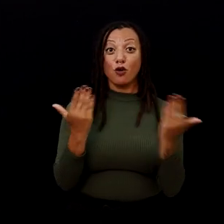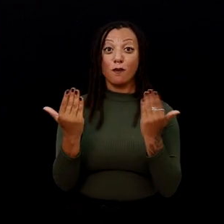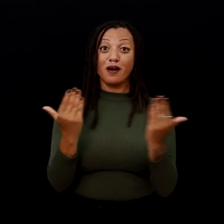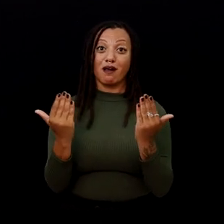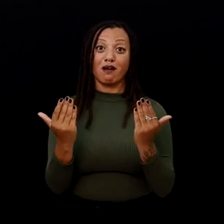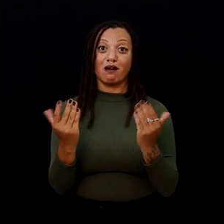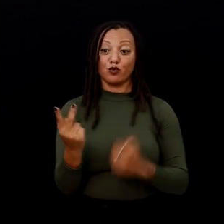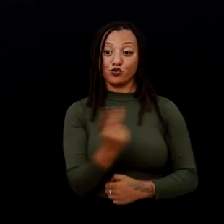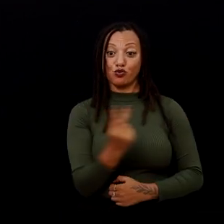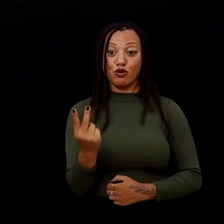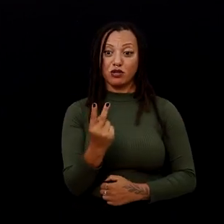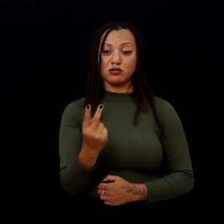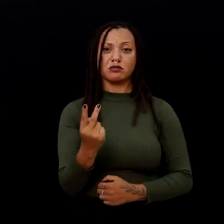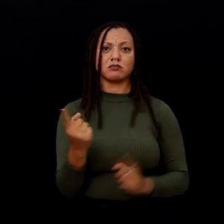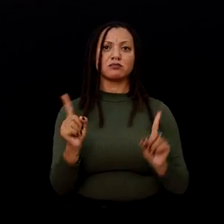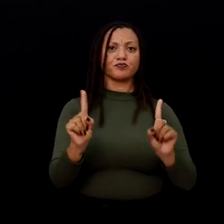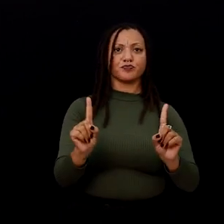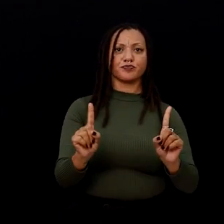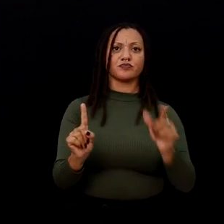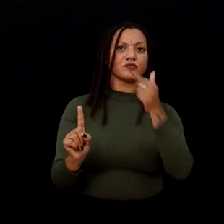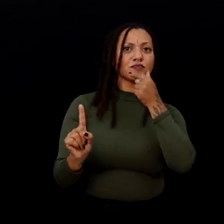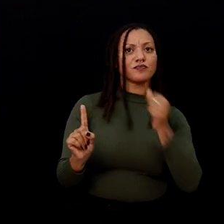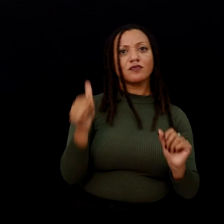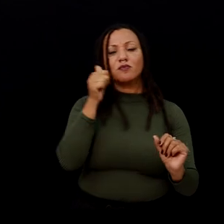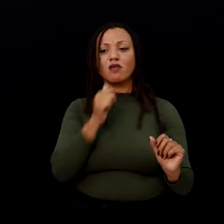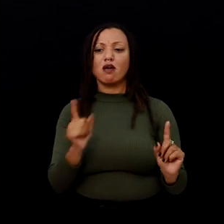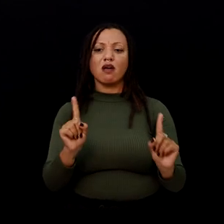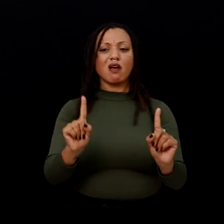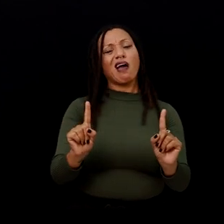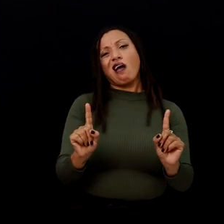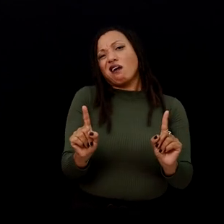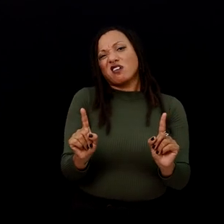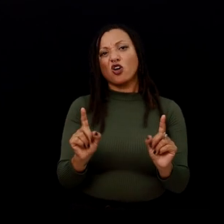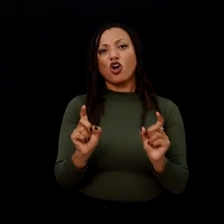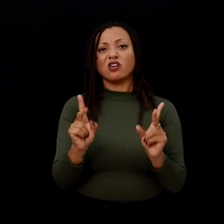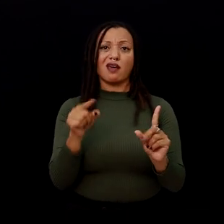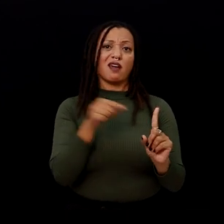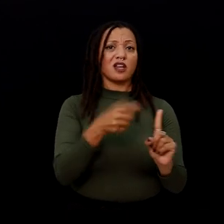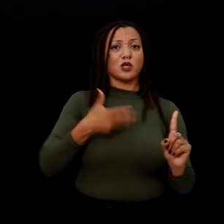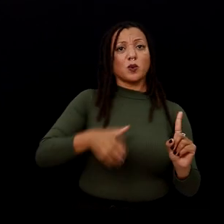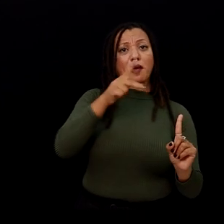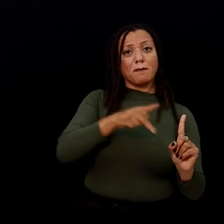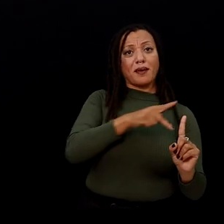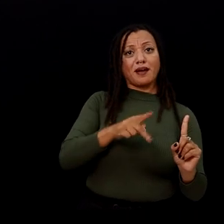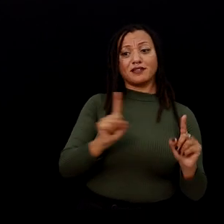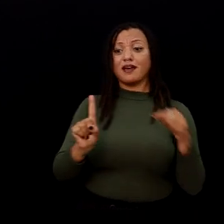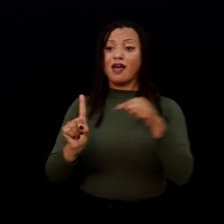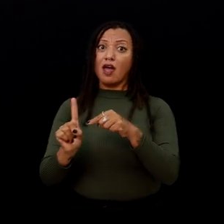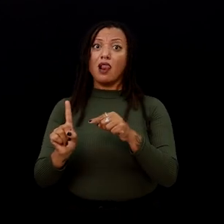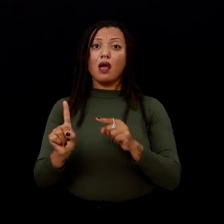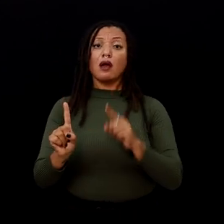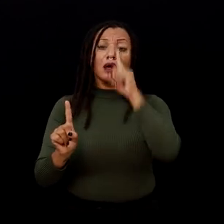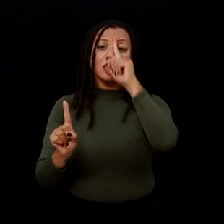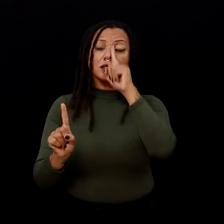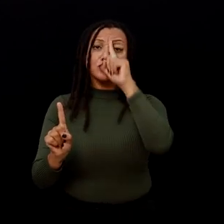é uma coisa superficial porque você está comparando tipo: "Ah, ele não quer ser padre, mas a menina tava correndo risco talvez até de vida.